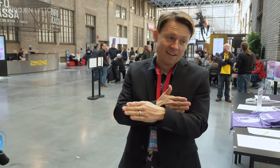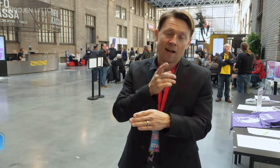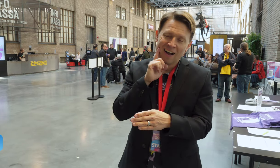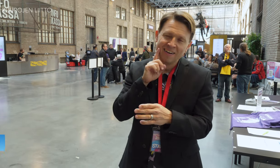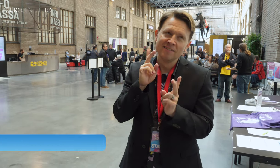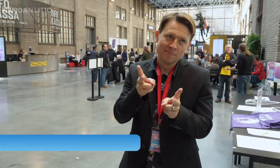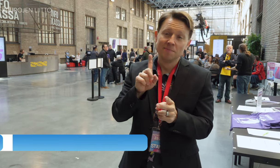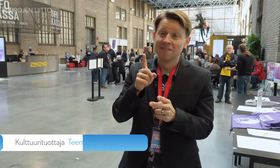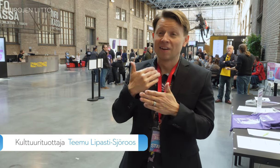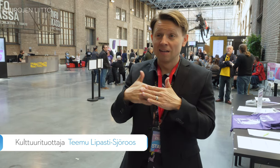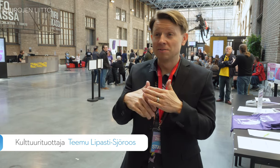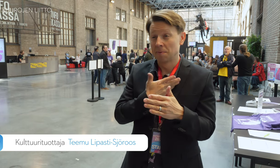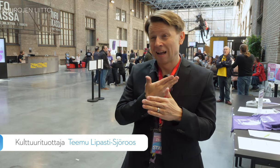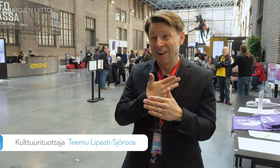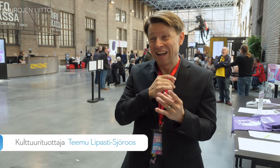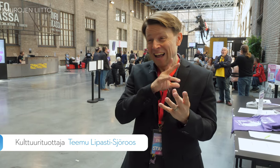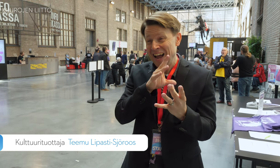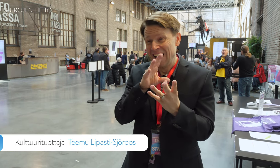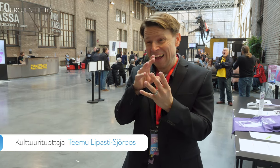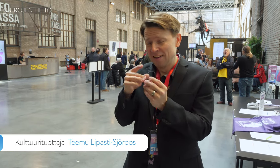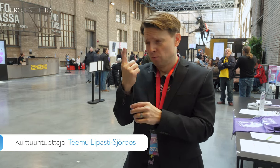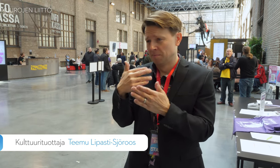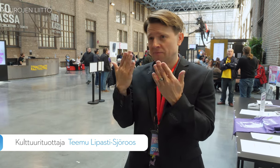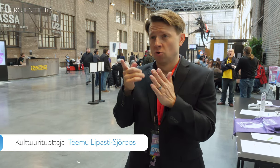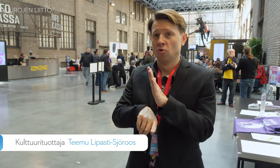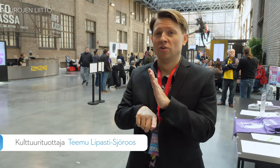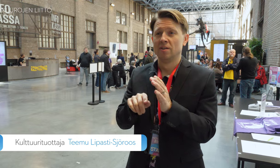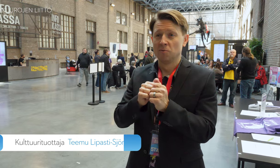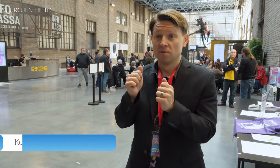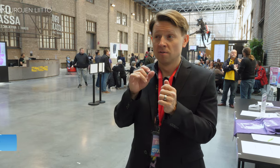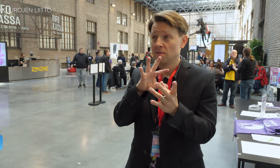Tämä menee aina samalla tavalla, etukäteen valmistellaan hurjasti ja kaikki on ohi yhdessä päivässä.